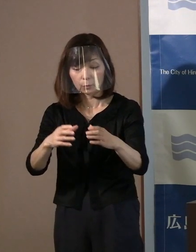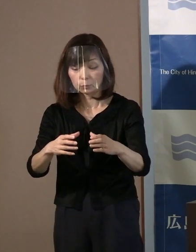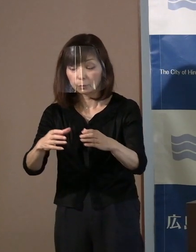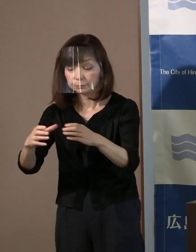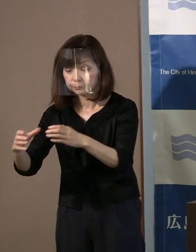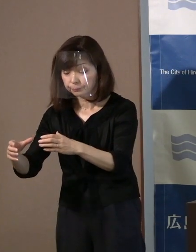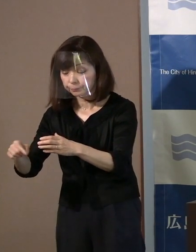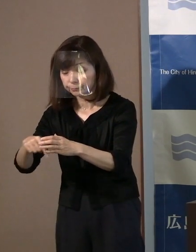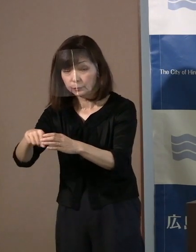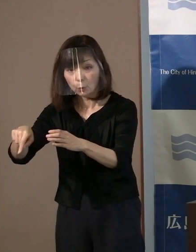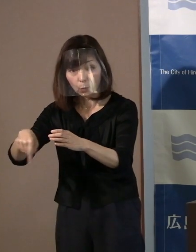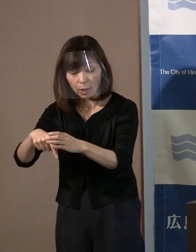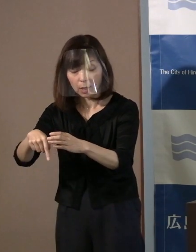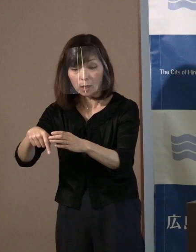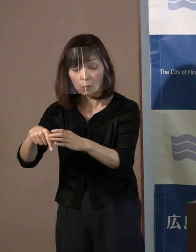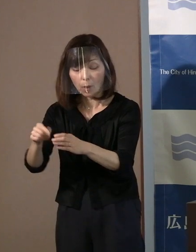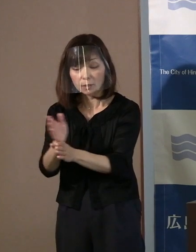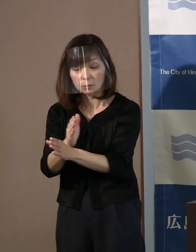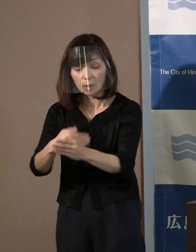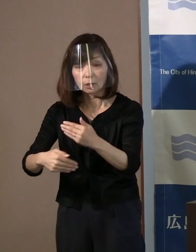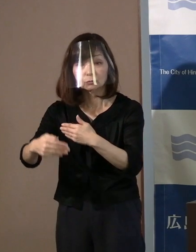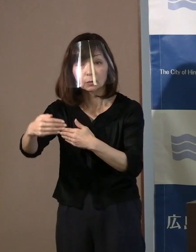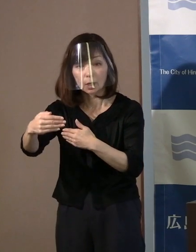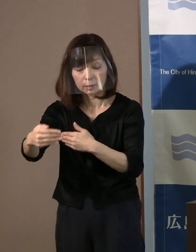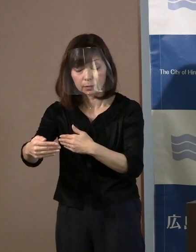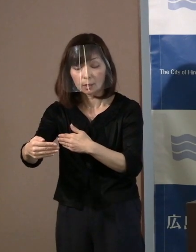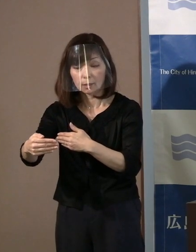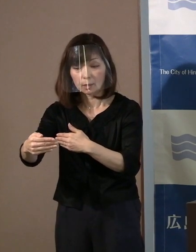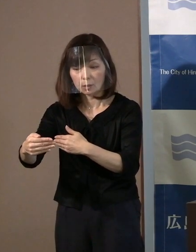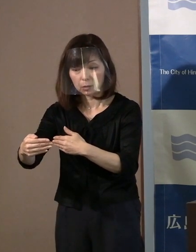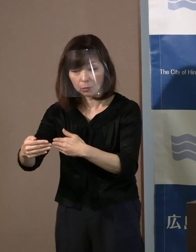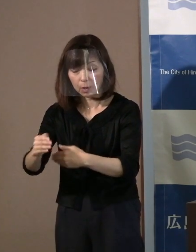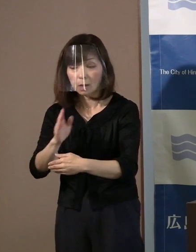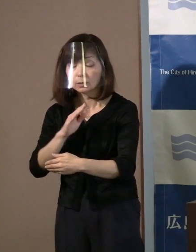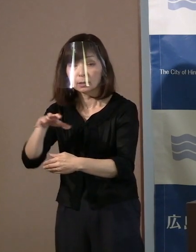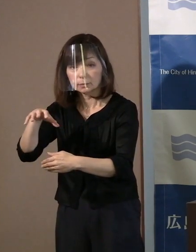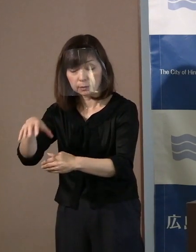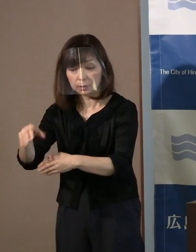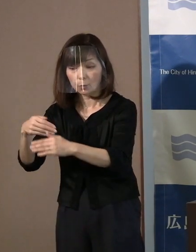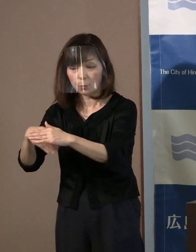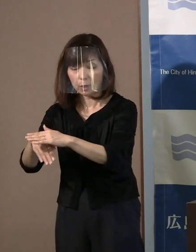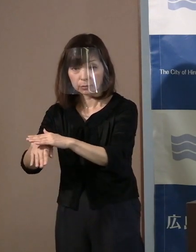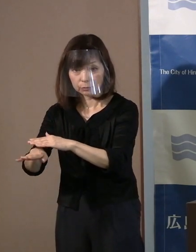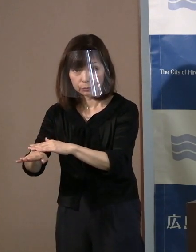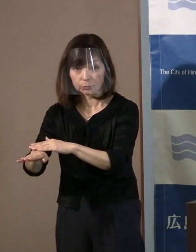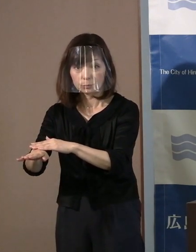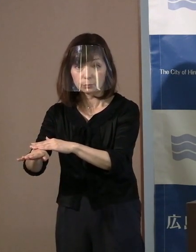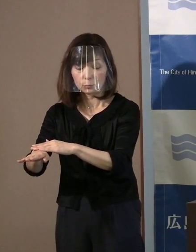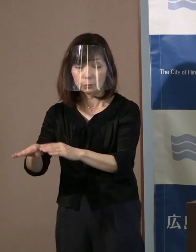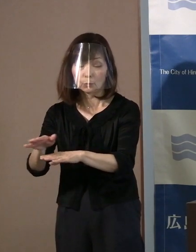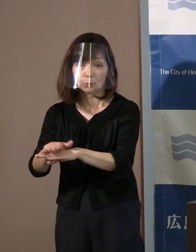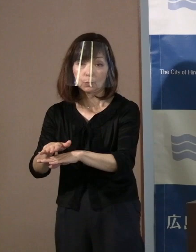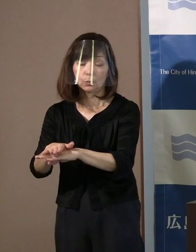当面は現地で収蔵施設に保管しておく というふうなことにしております｡